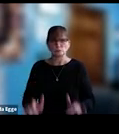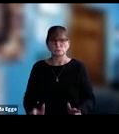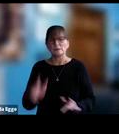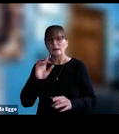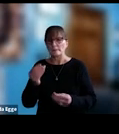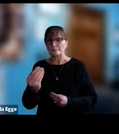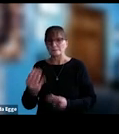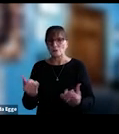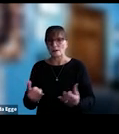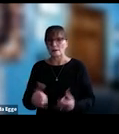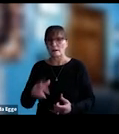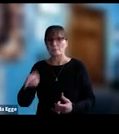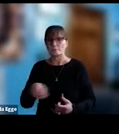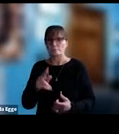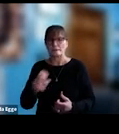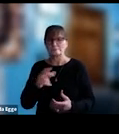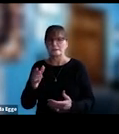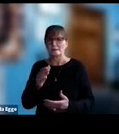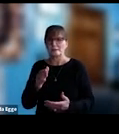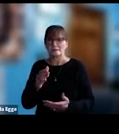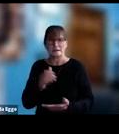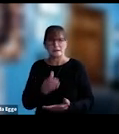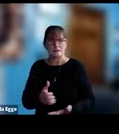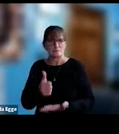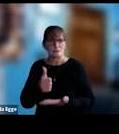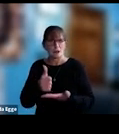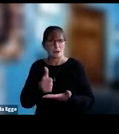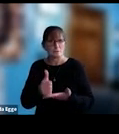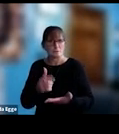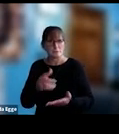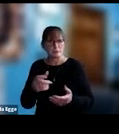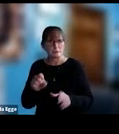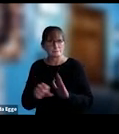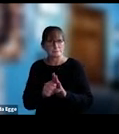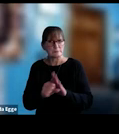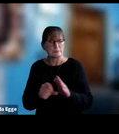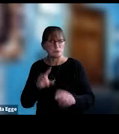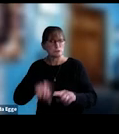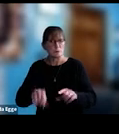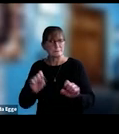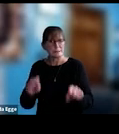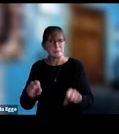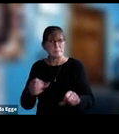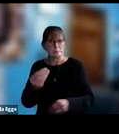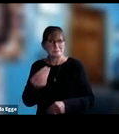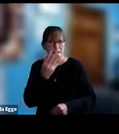Paige nunca me dijo que éstas sustancias la ayudaban a escapar de sus síntomas porque ella no era capaz de decirme eso. Estas son cosas que yo... Ya saben,